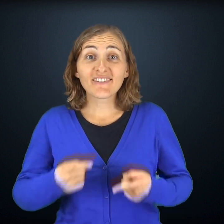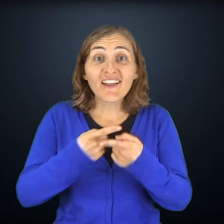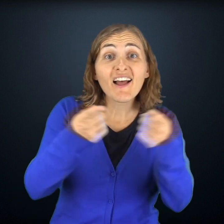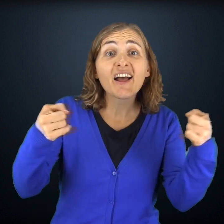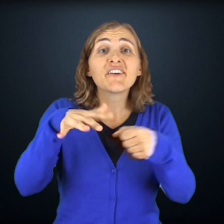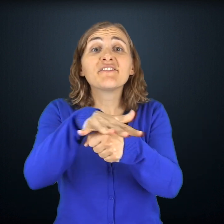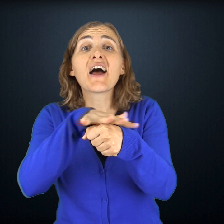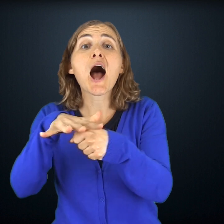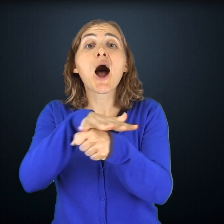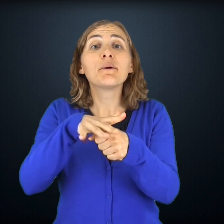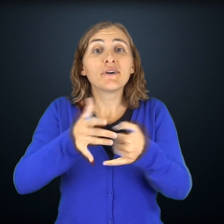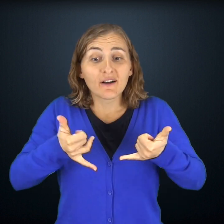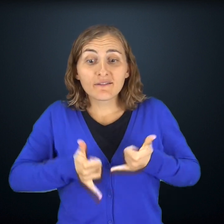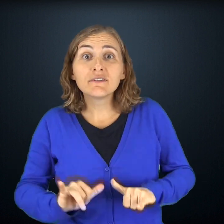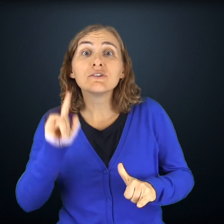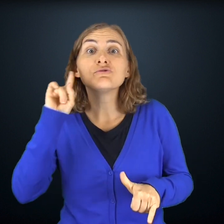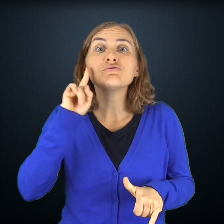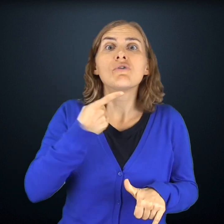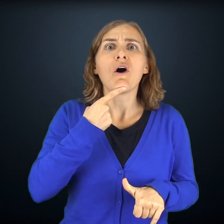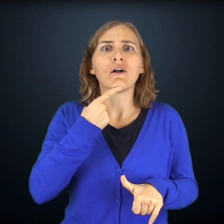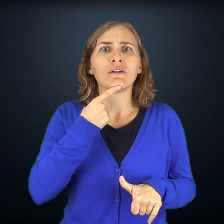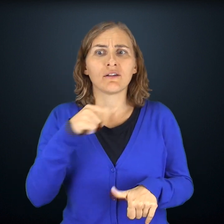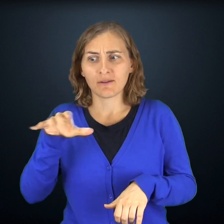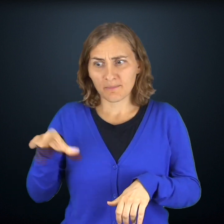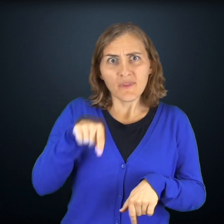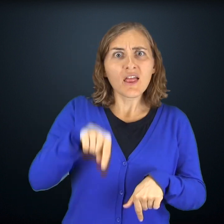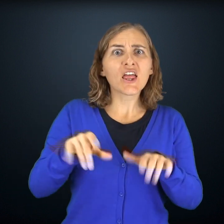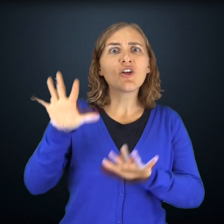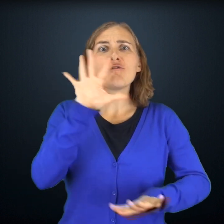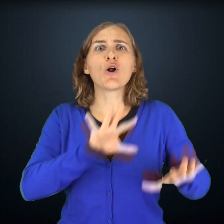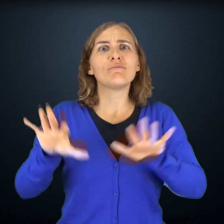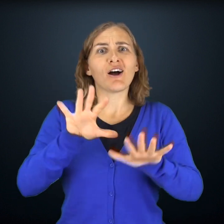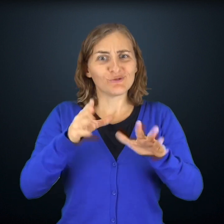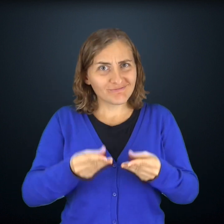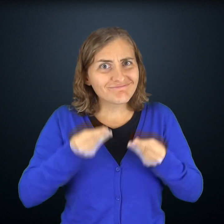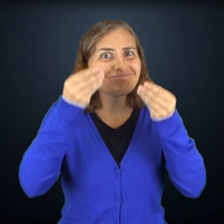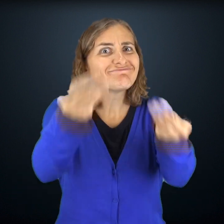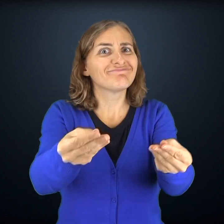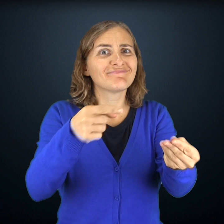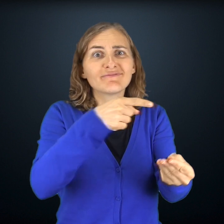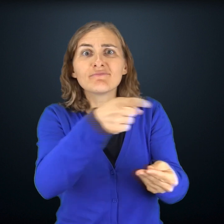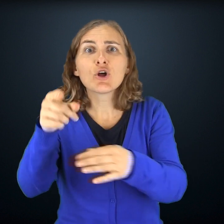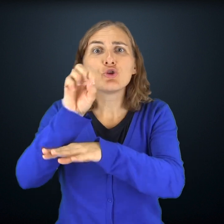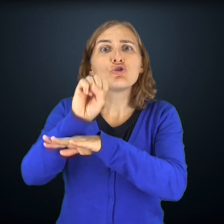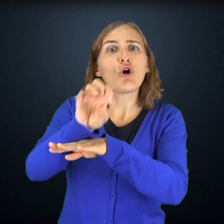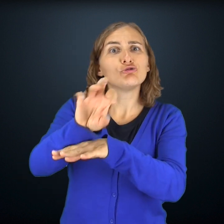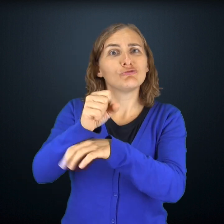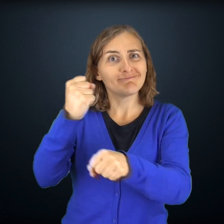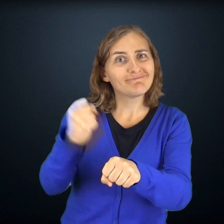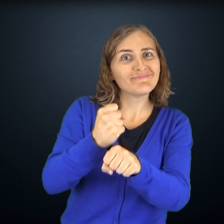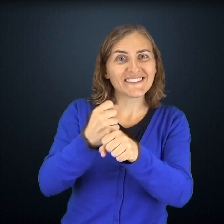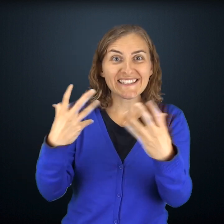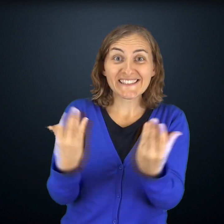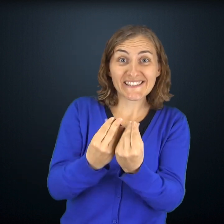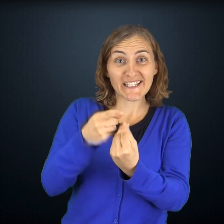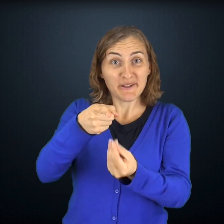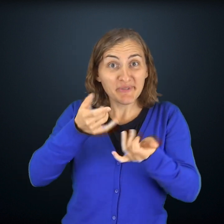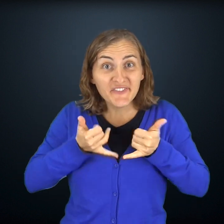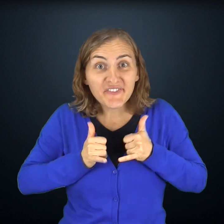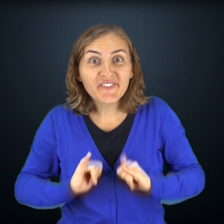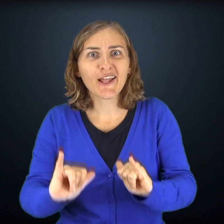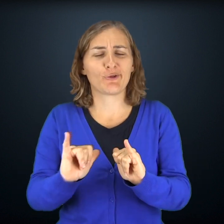Famiglie con figli sordi, condividete queste informazioni con i docenti che lavorano insieme ai vostri figli